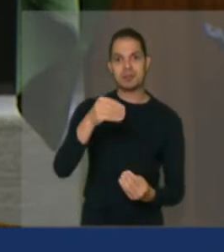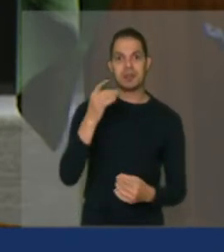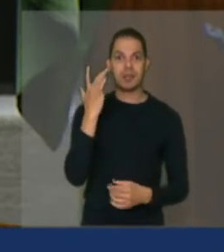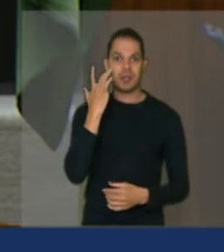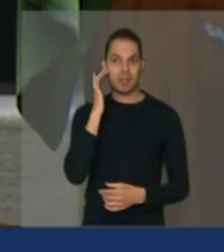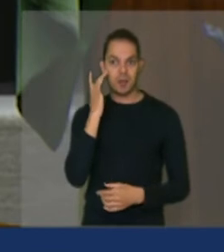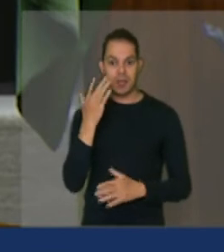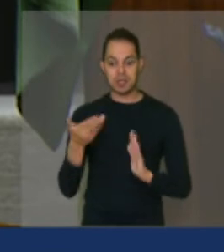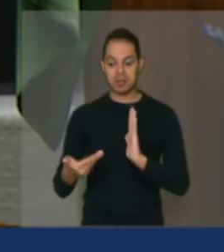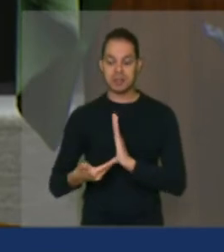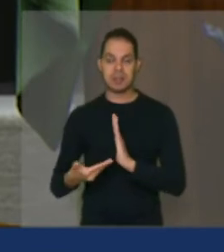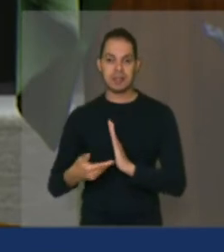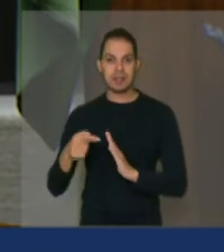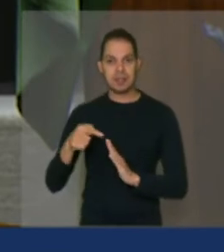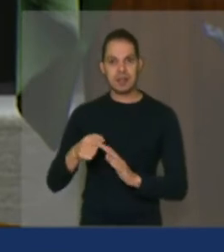CASA HAVERÁDE DIZER NÃO, SENADO TAMBÉM, QUE É O